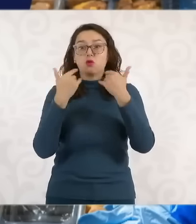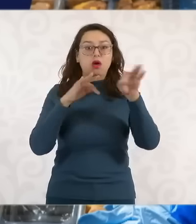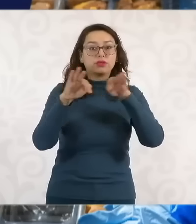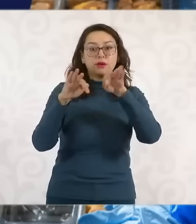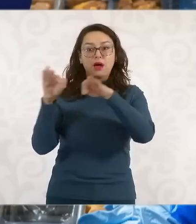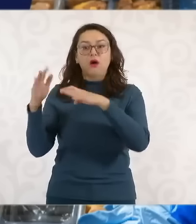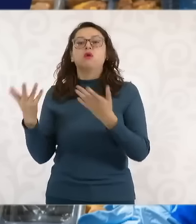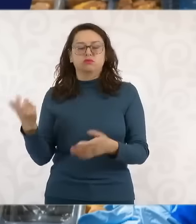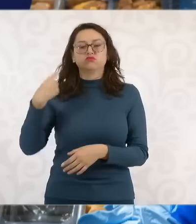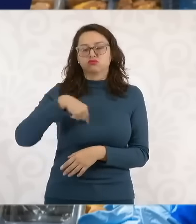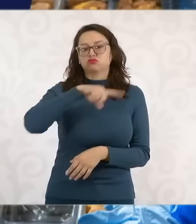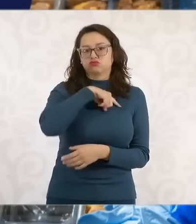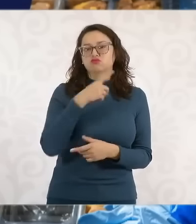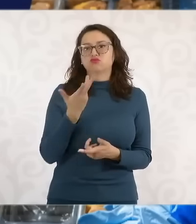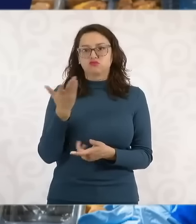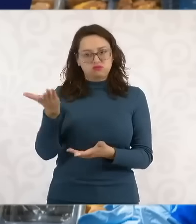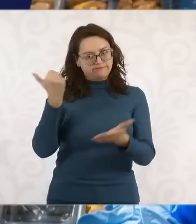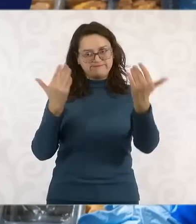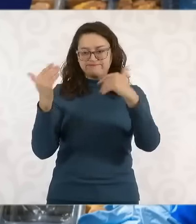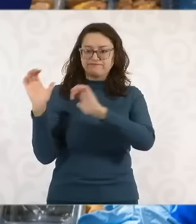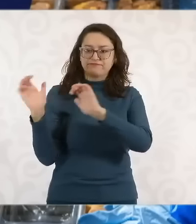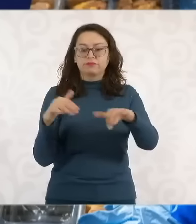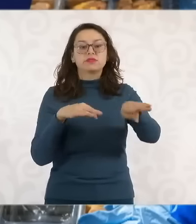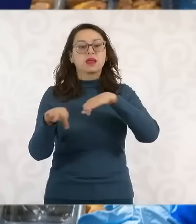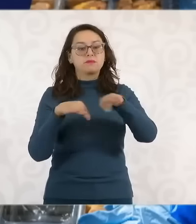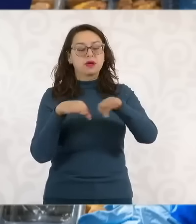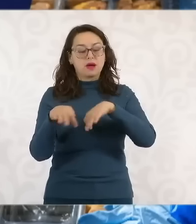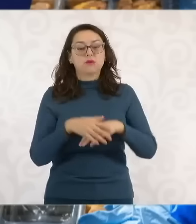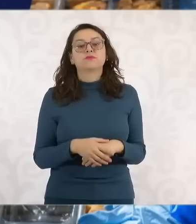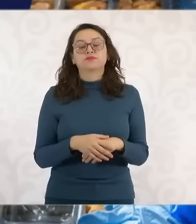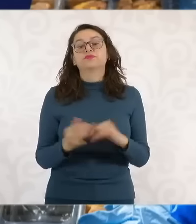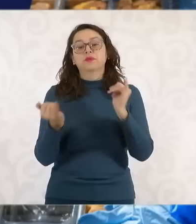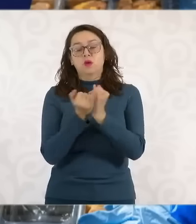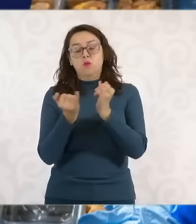estas regiones. Segundo, además de generar empleo, estamos generando también posibilidades para que